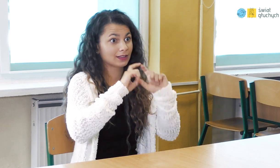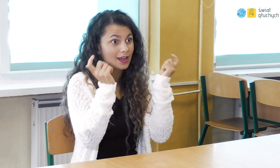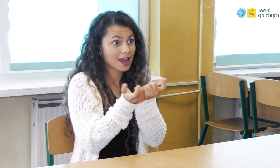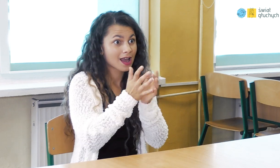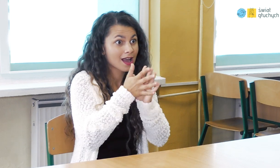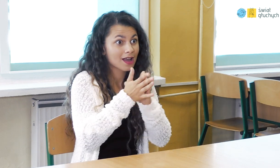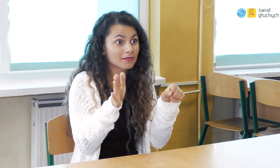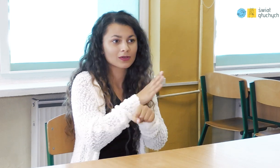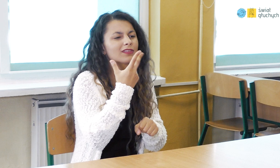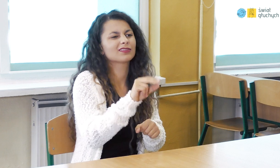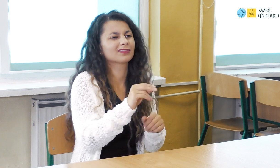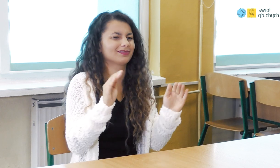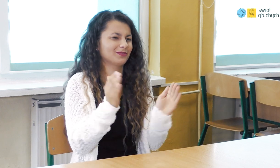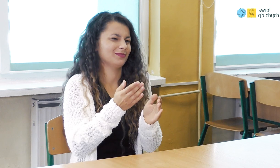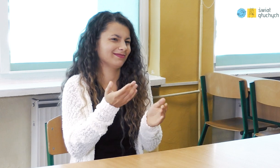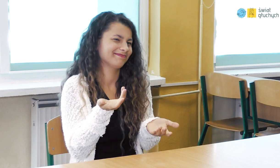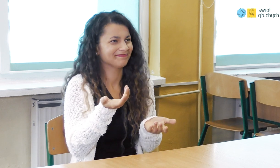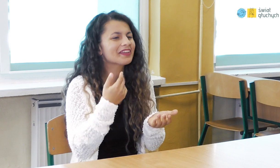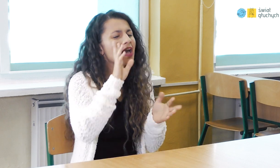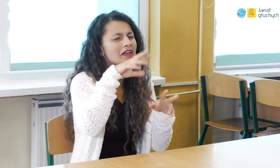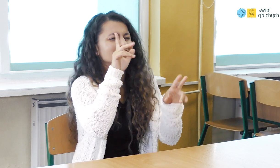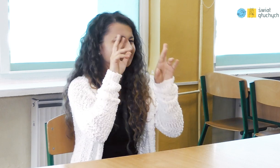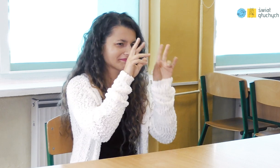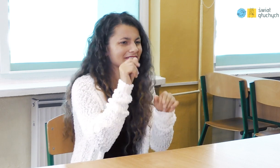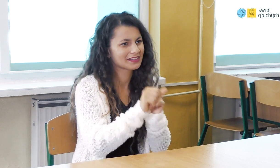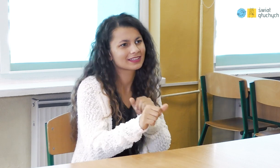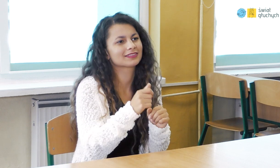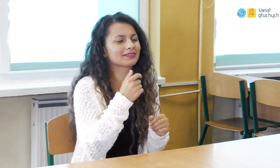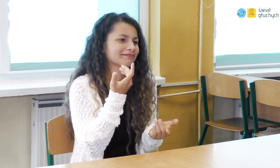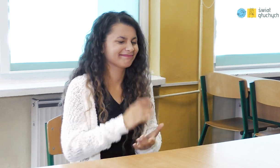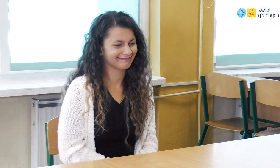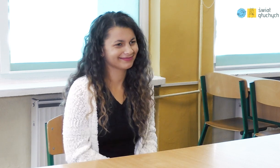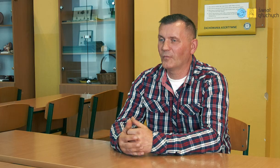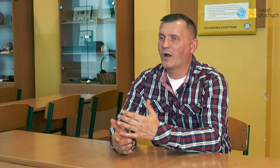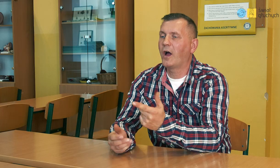Były tłumaczone ważniejsze fragmenty. Całość nie była migana. Można było zrozumieć, o co chodzi.